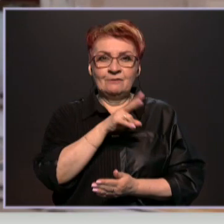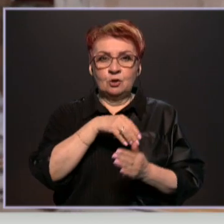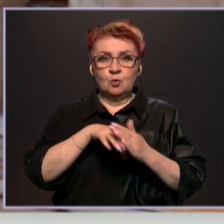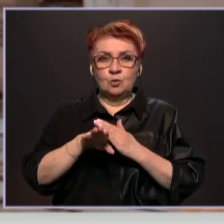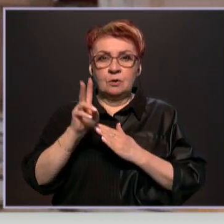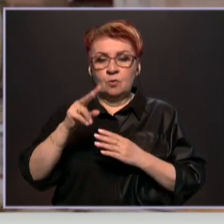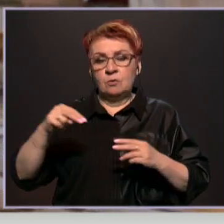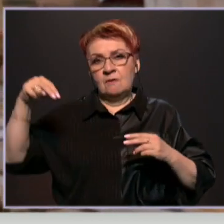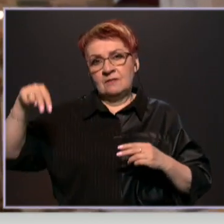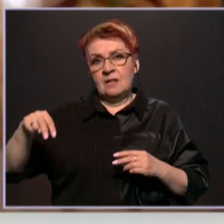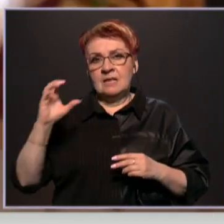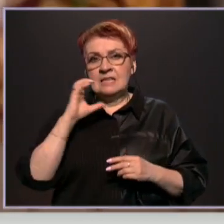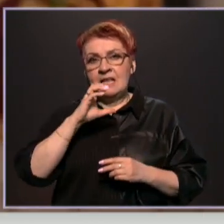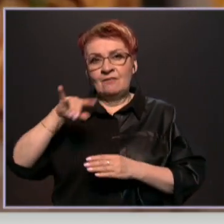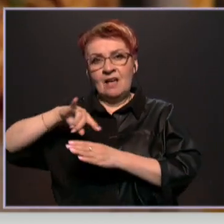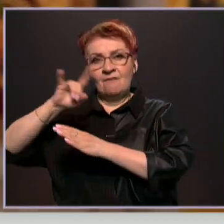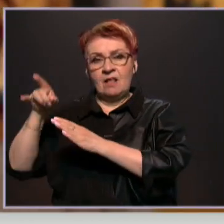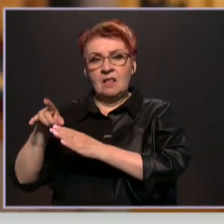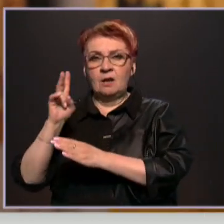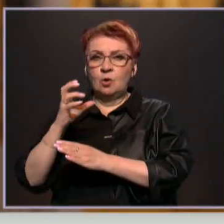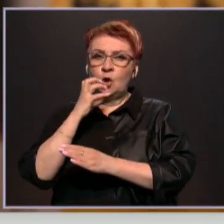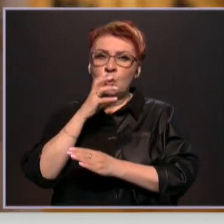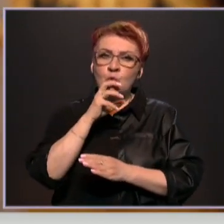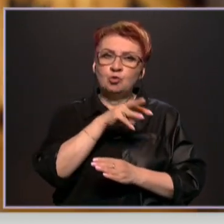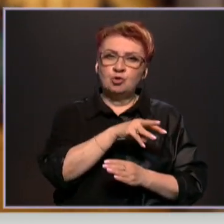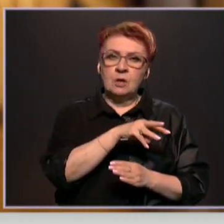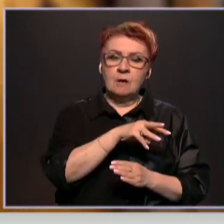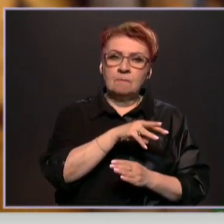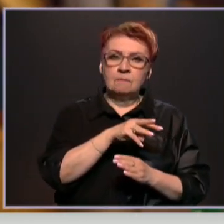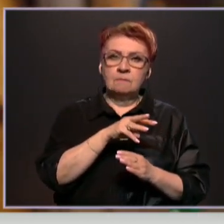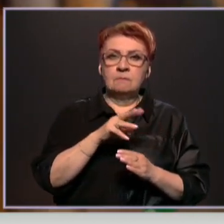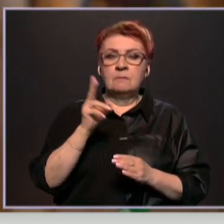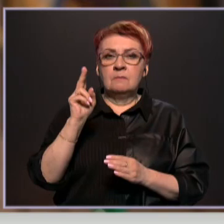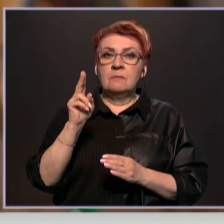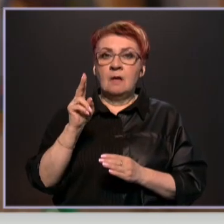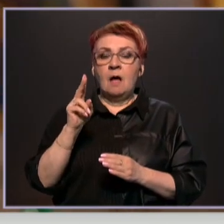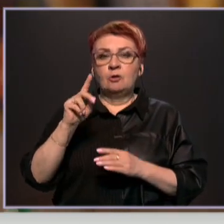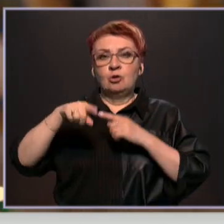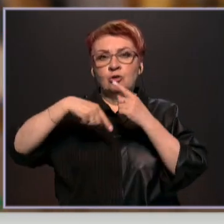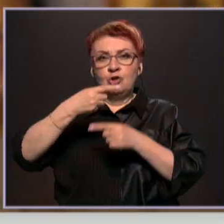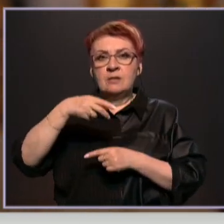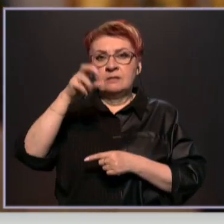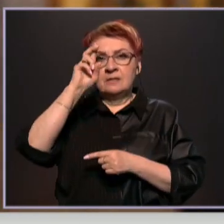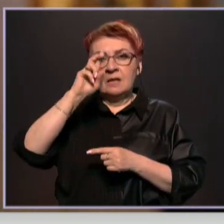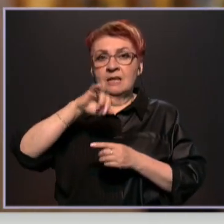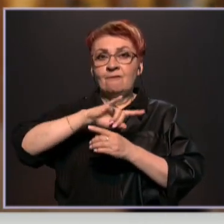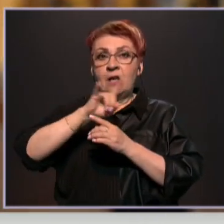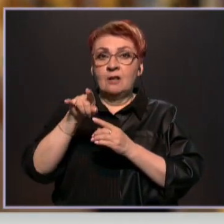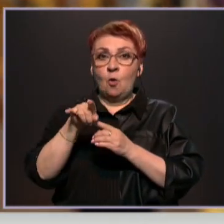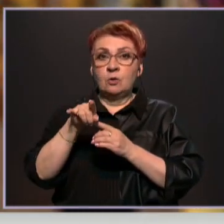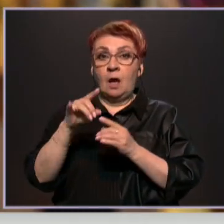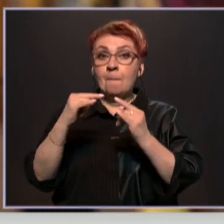встал к северным вратам кто-то к южным один из них поднялся через царские ворота к престолу Он